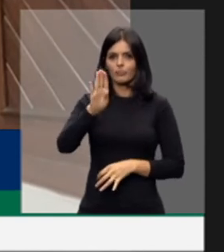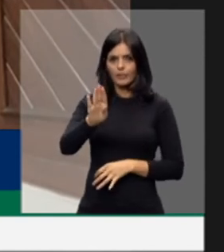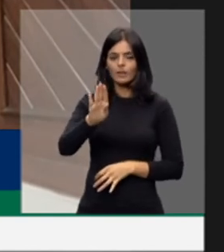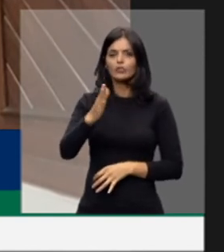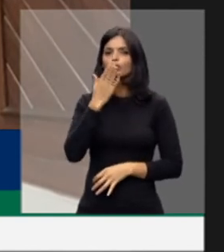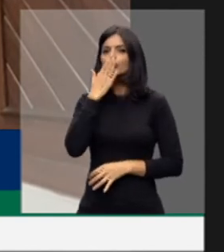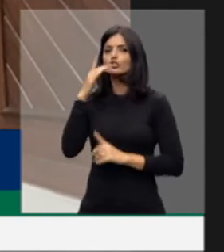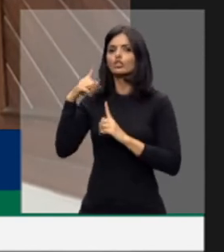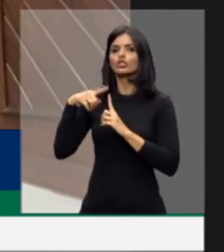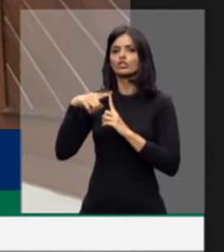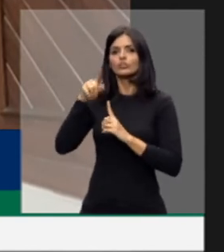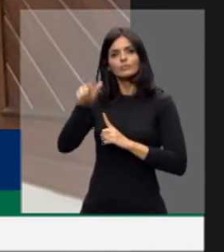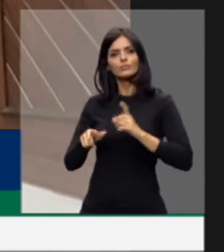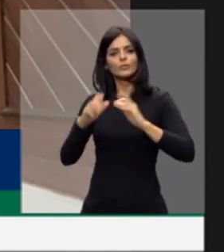PARA A EDUCAÇÃO PÚBLICA.